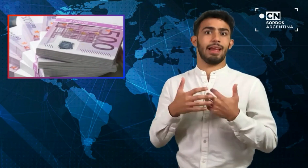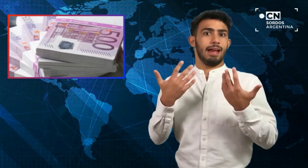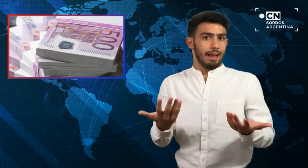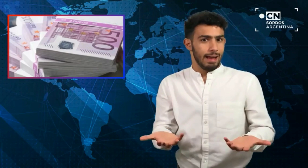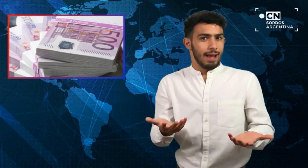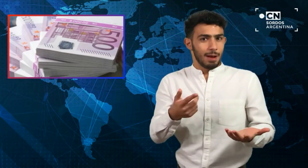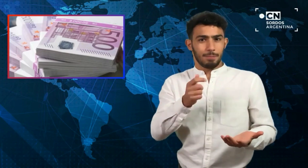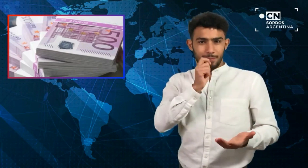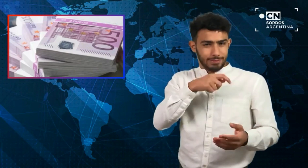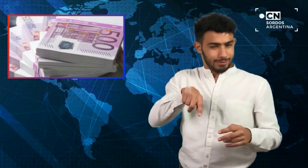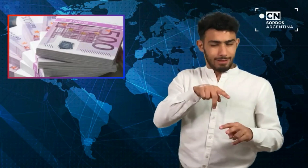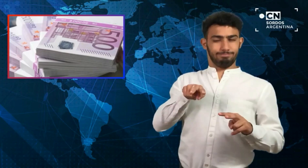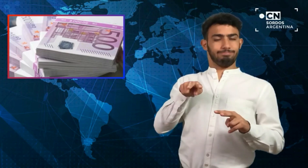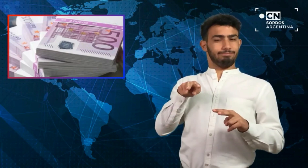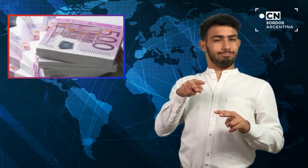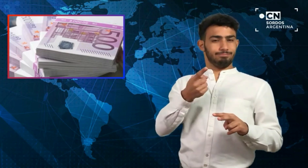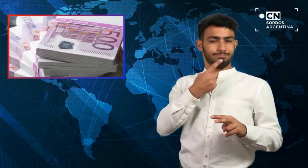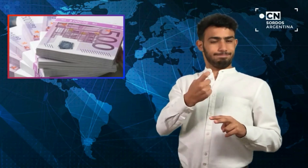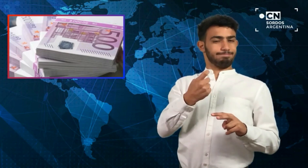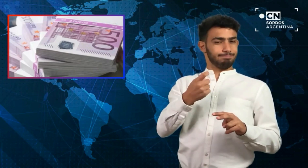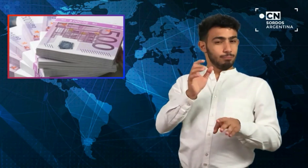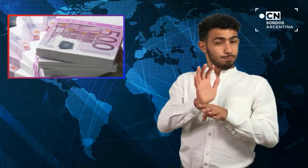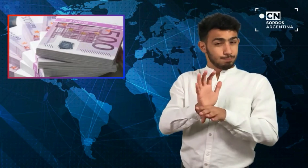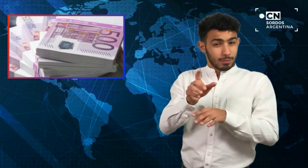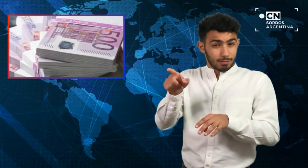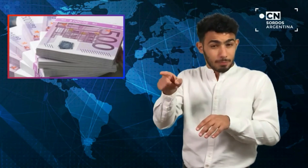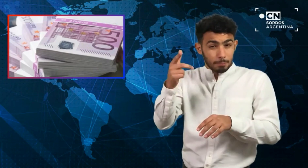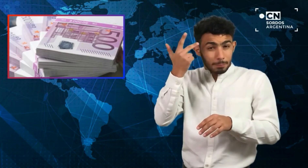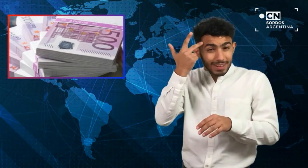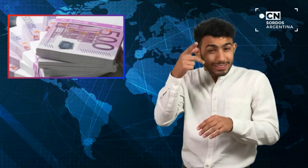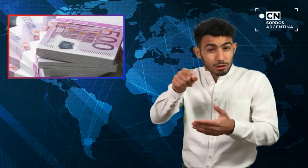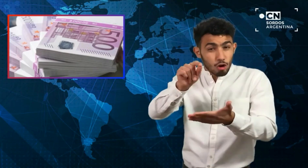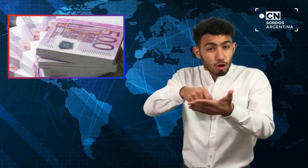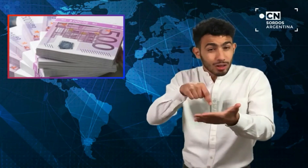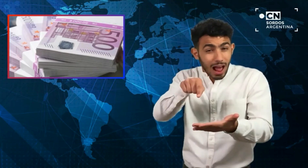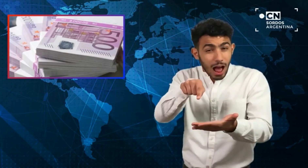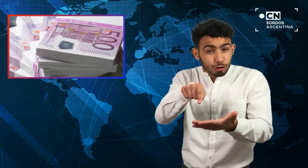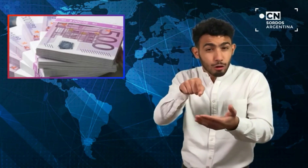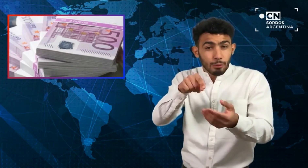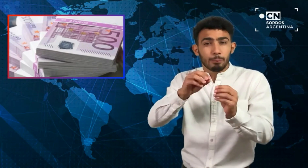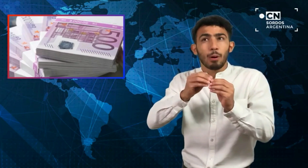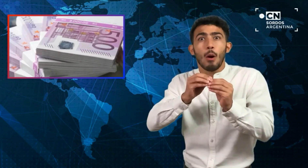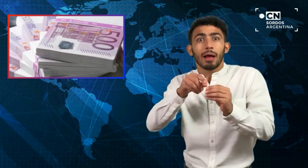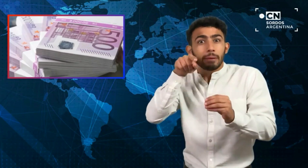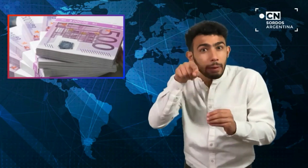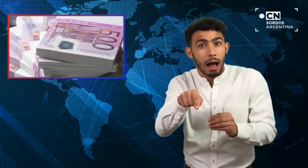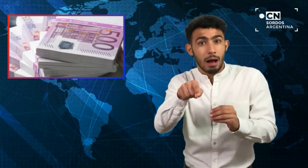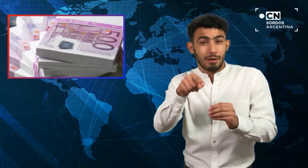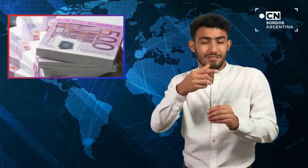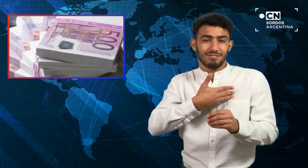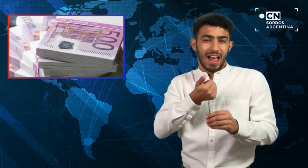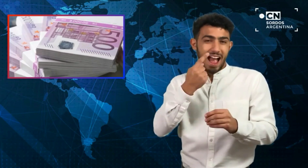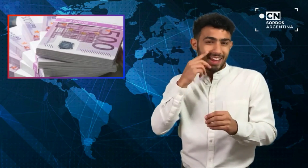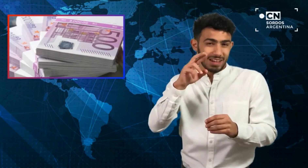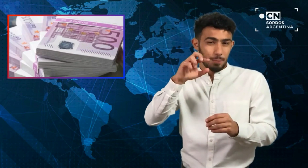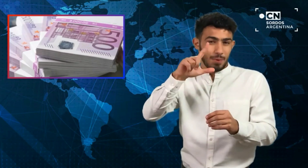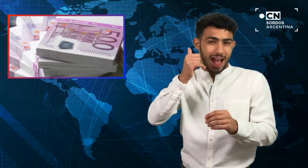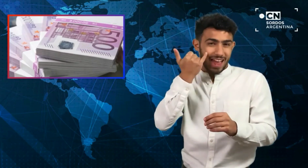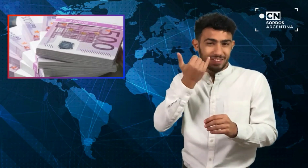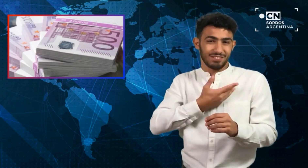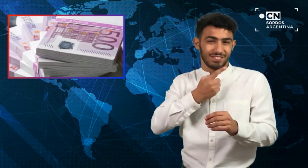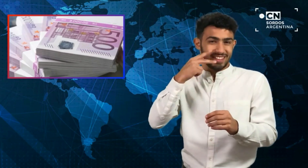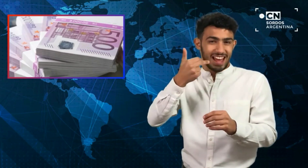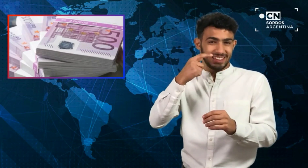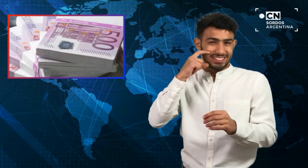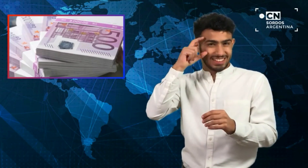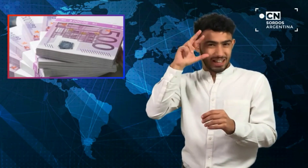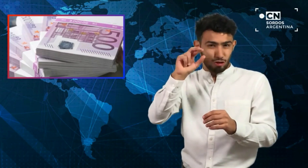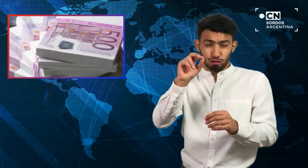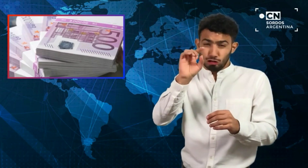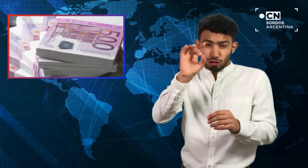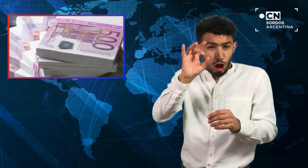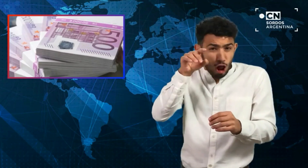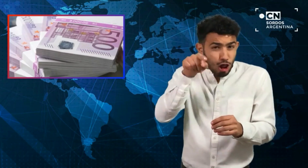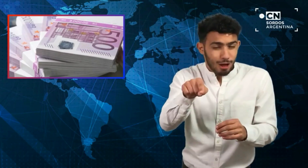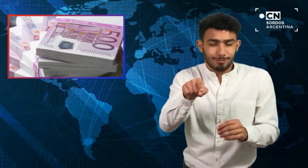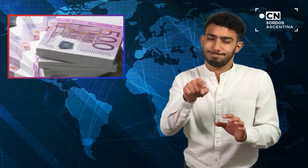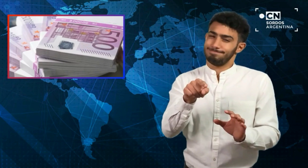Según destacan en España, el Fair Play financiero no era un problema en el nuevo